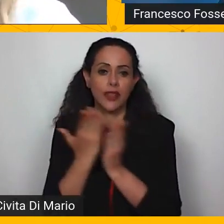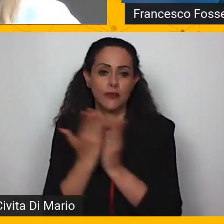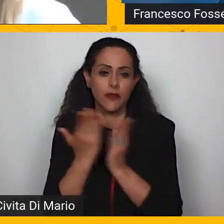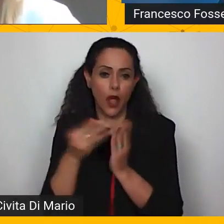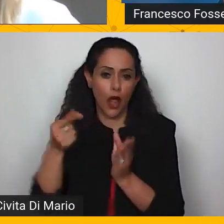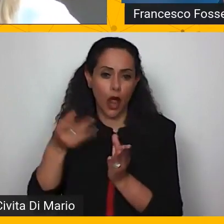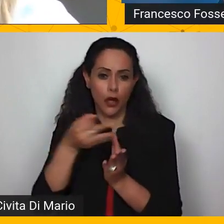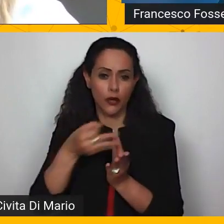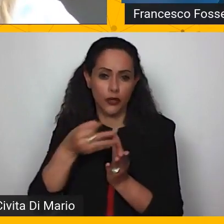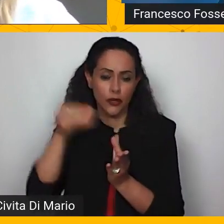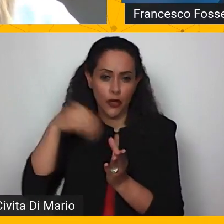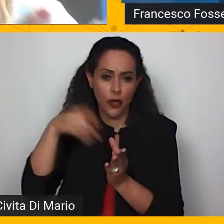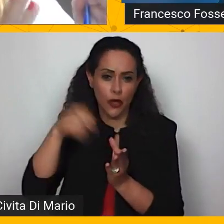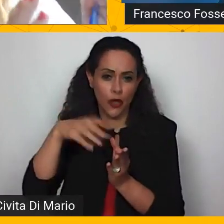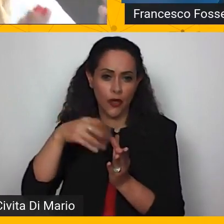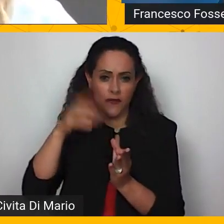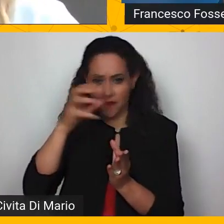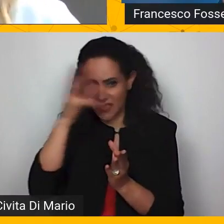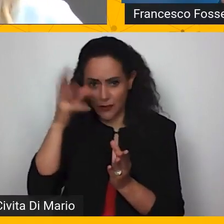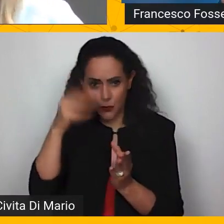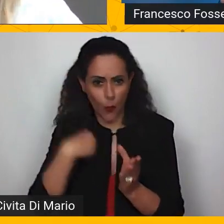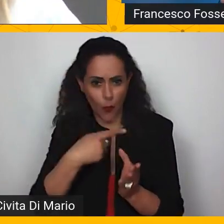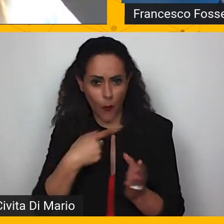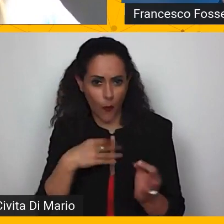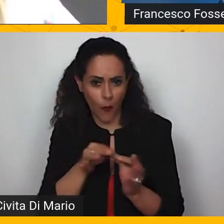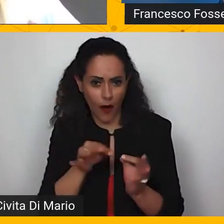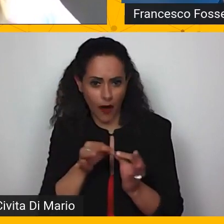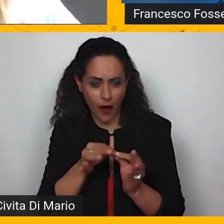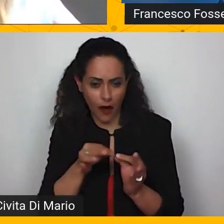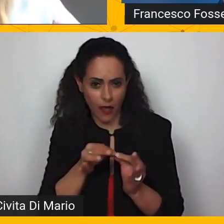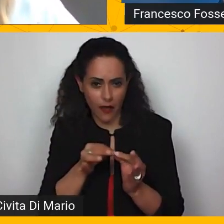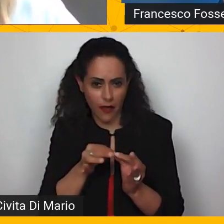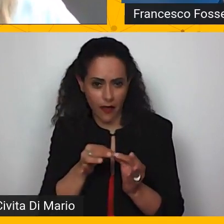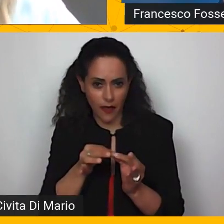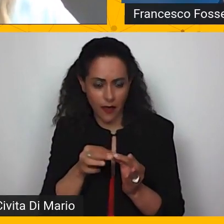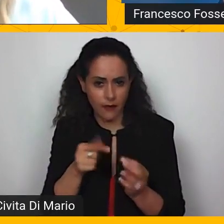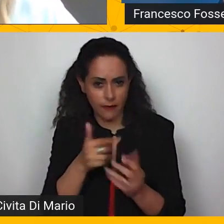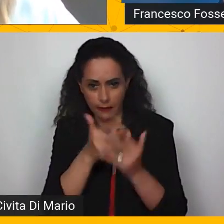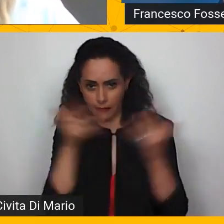mettere delle regole chiare